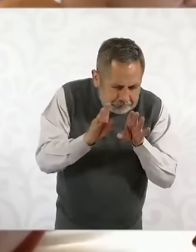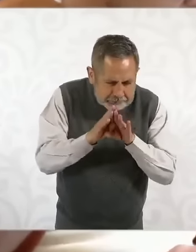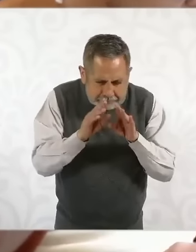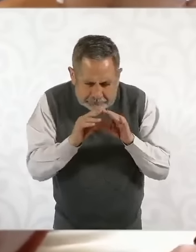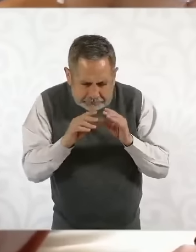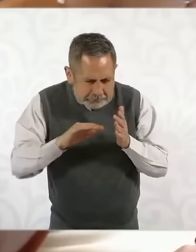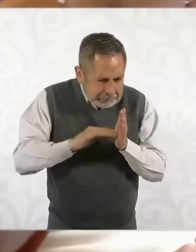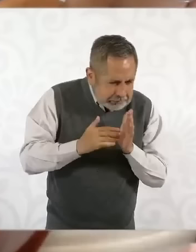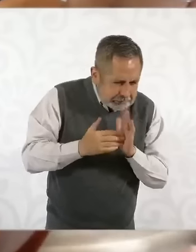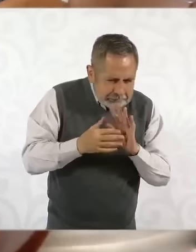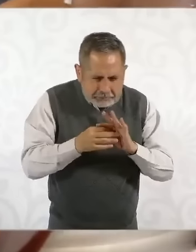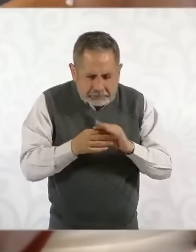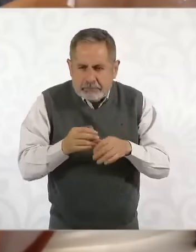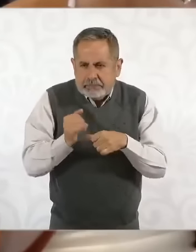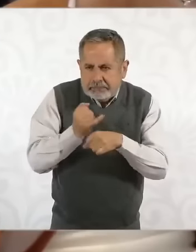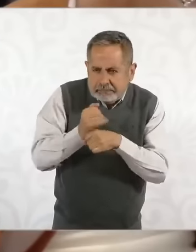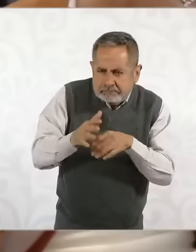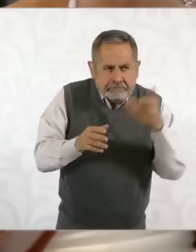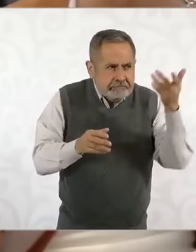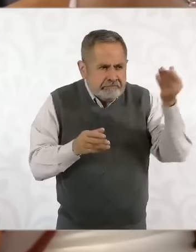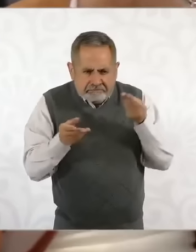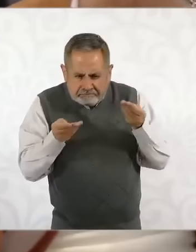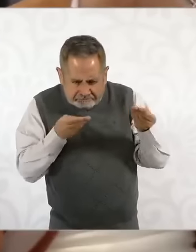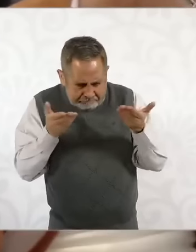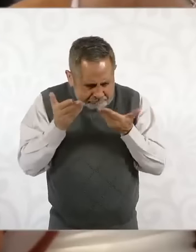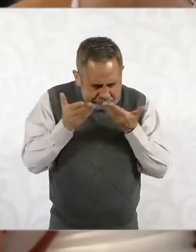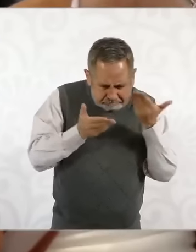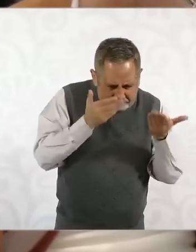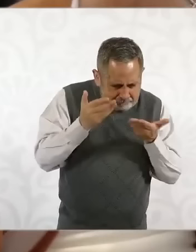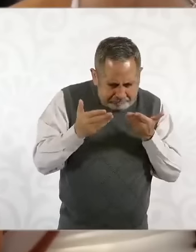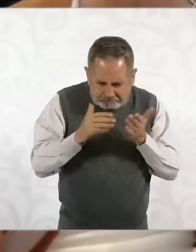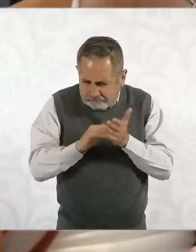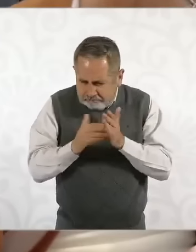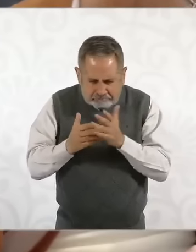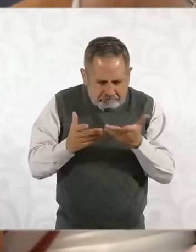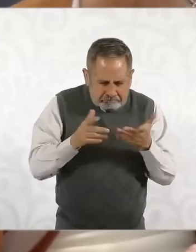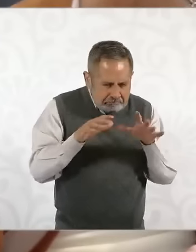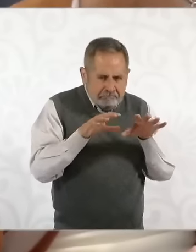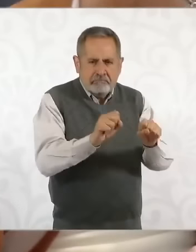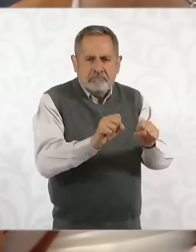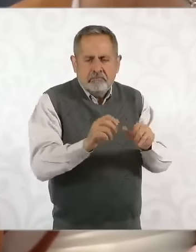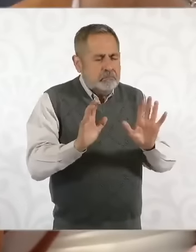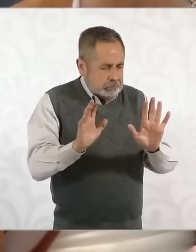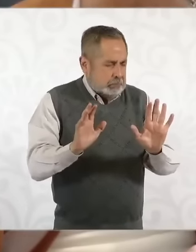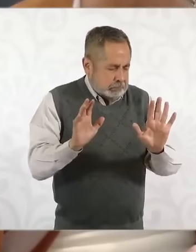de información. Eh, ¿cómo se está fortaleciendo esta eh este modelo de investigación para obtener